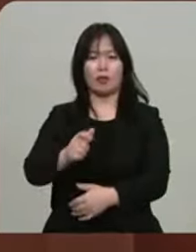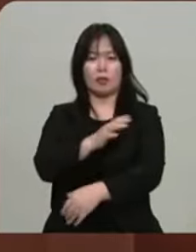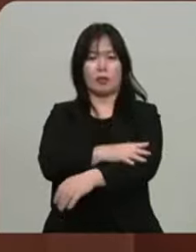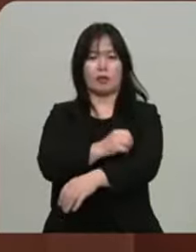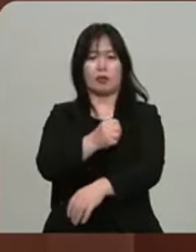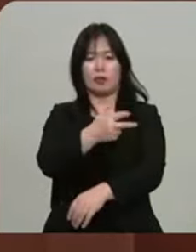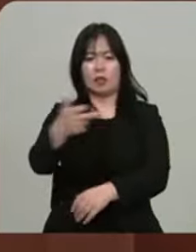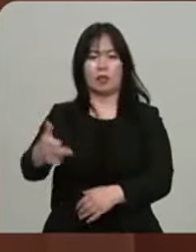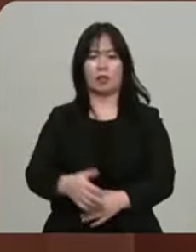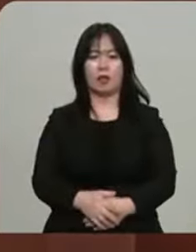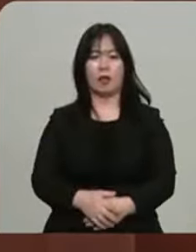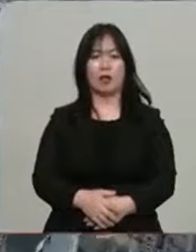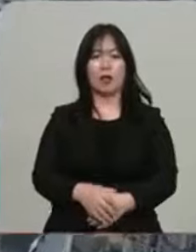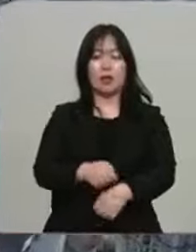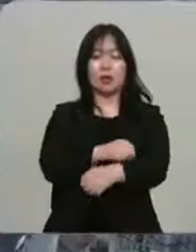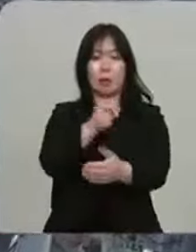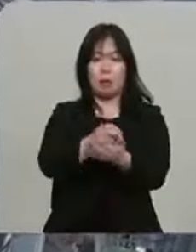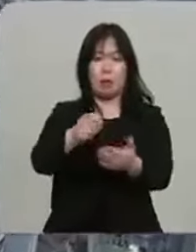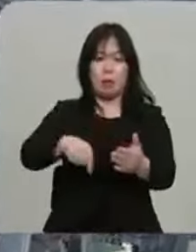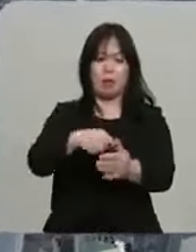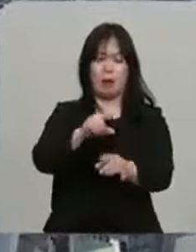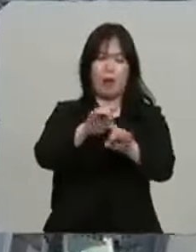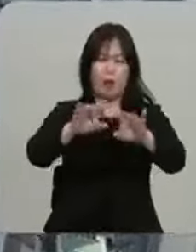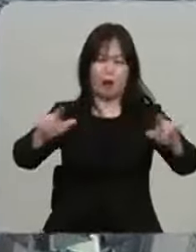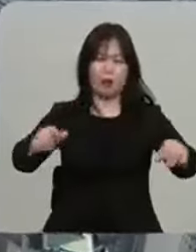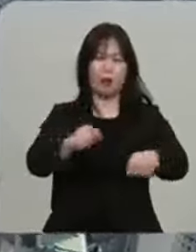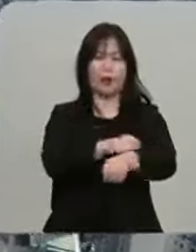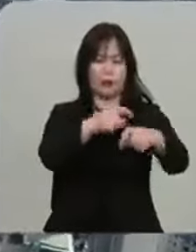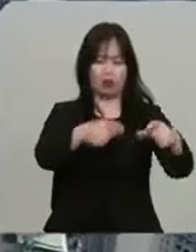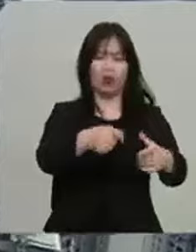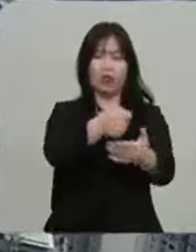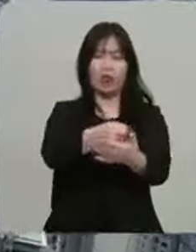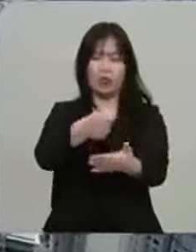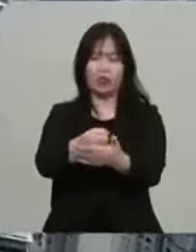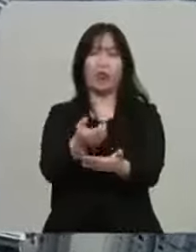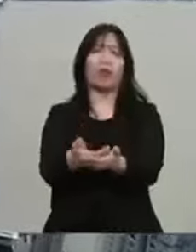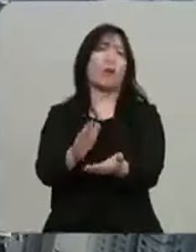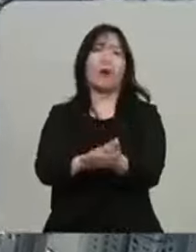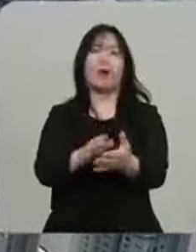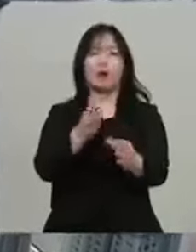특히 특별법의 주요 특례가 각종 특구 지정 등 개발 중심이어서 환경